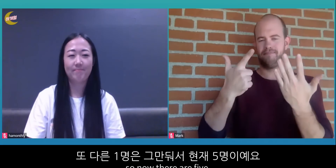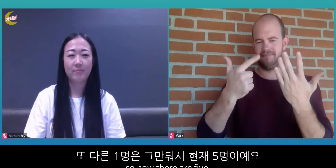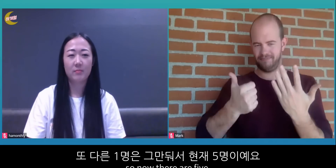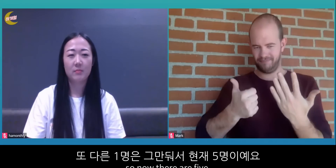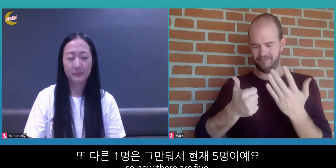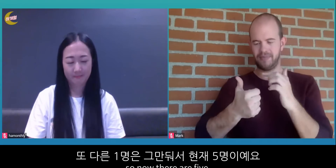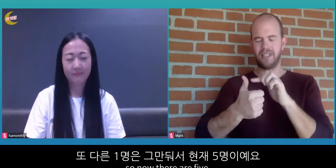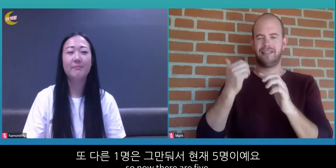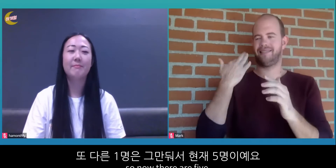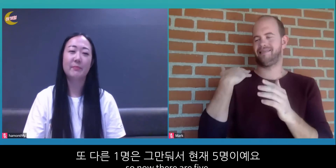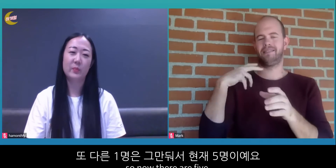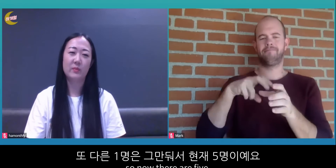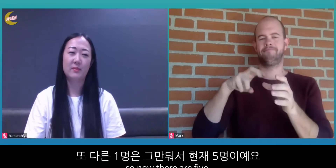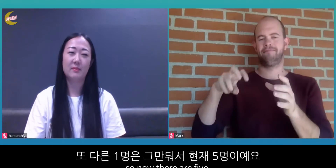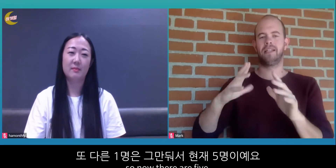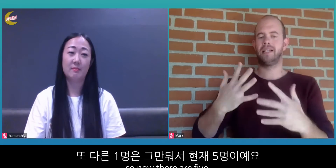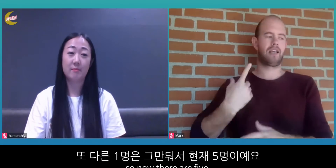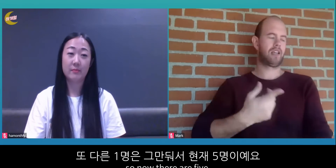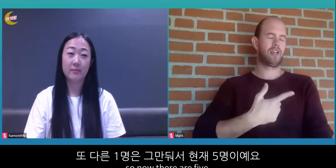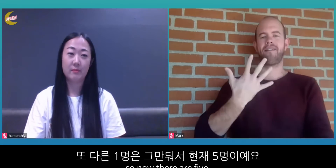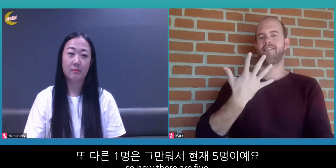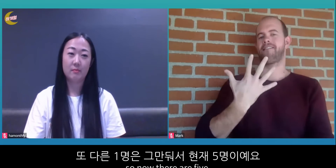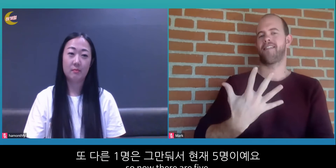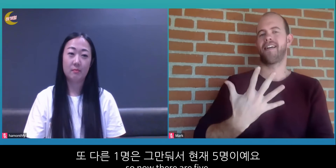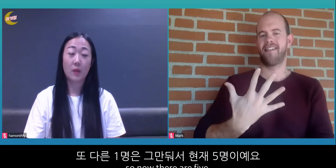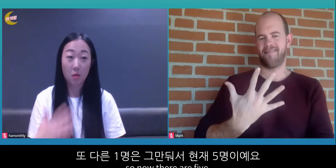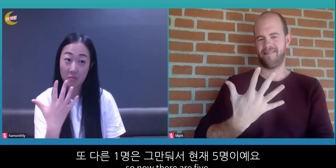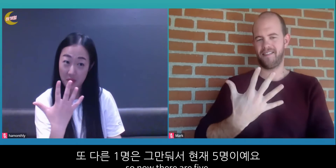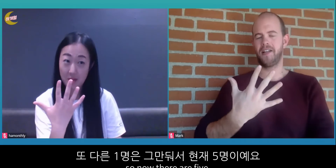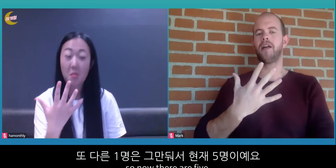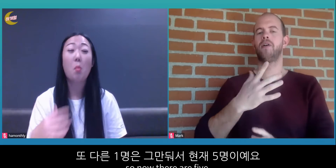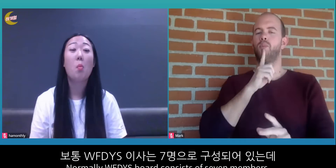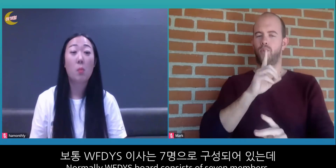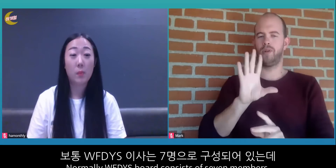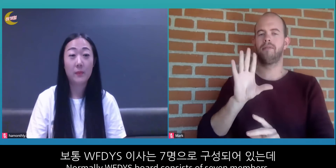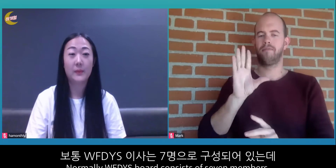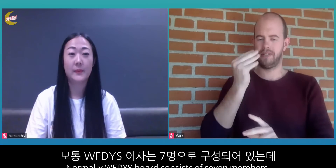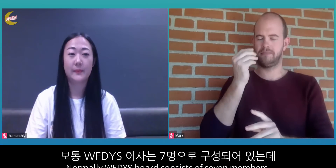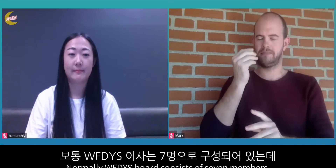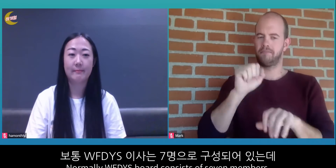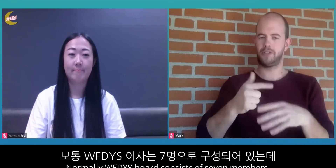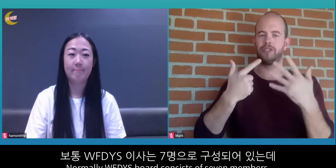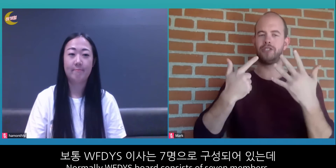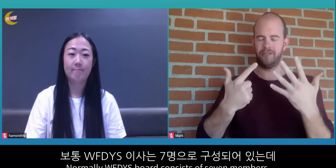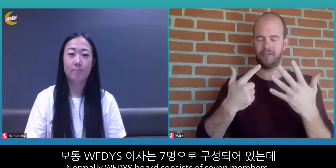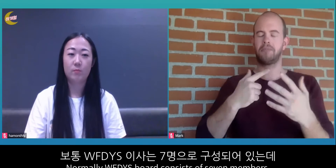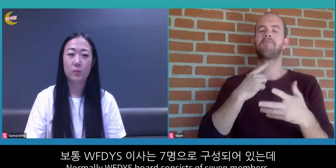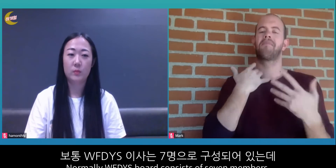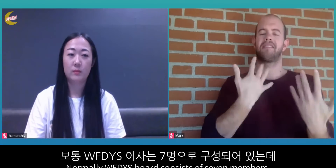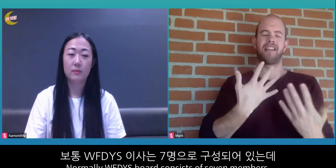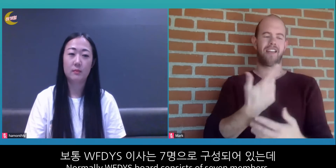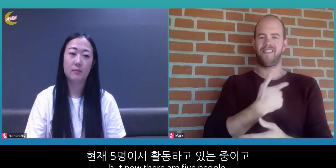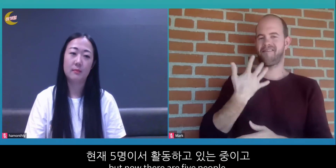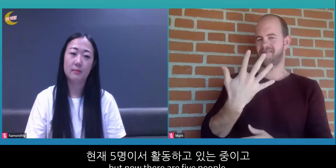ので、今は５人です。 通常、WFDYS理事会は7人のメンバーで構成されて